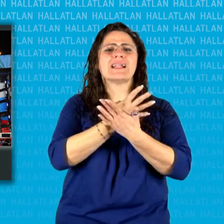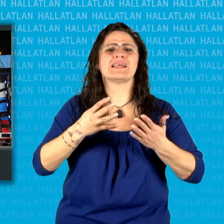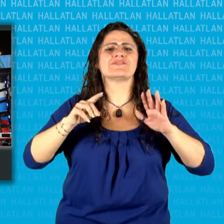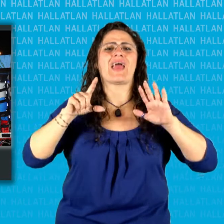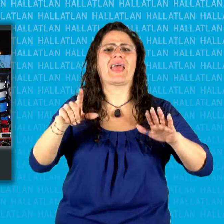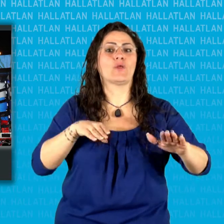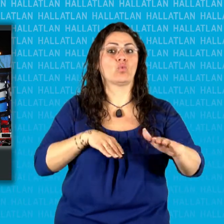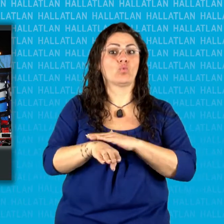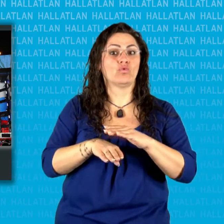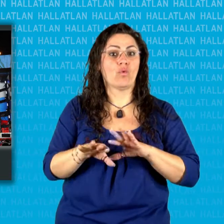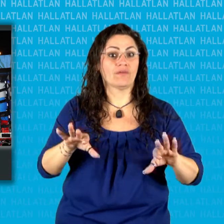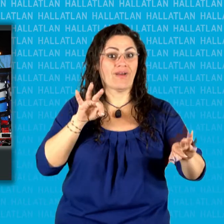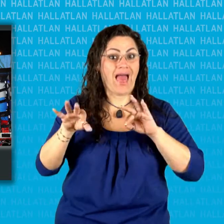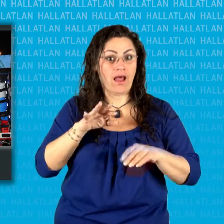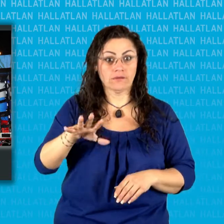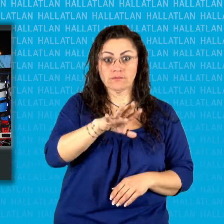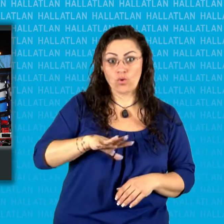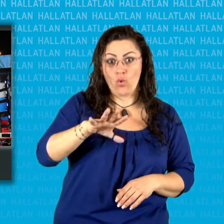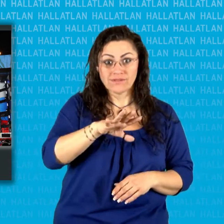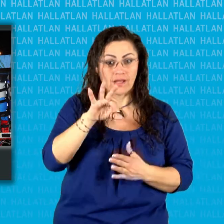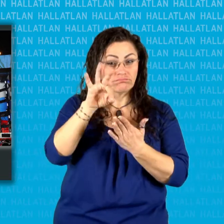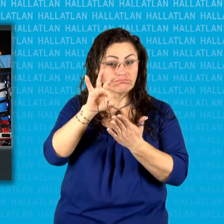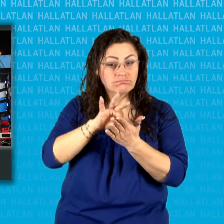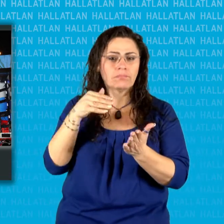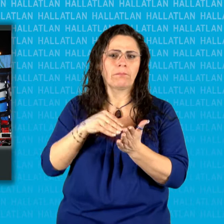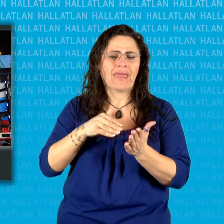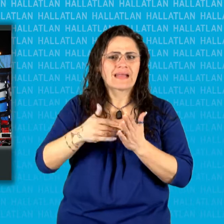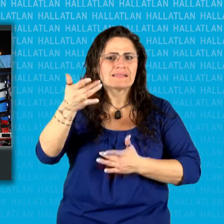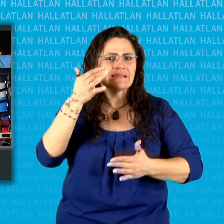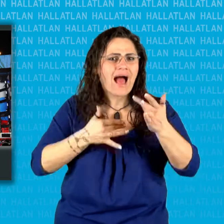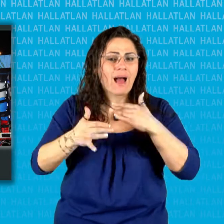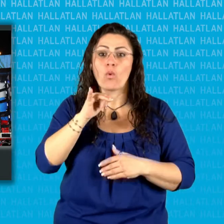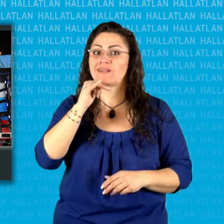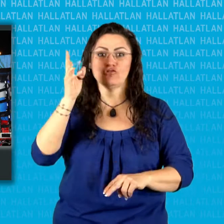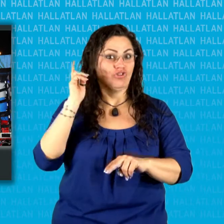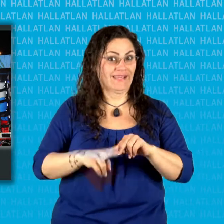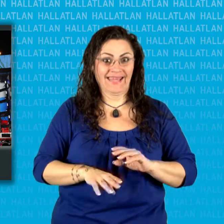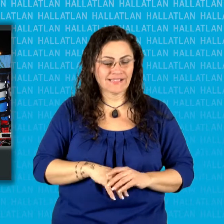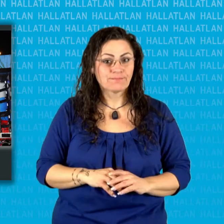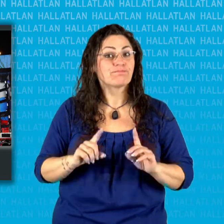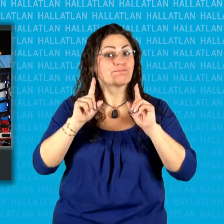97 külföldi választási körzet adatait nem vitték még be.